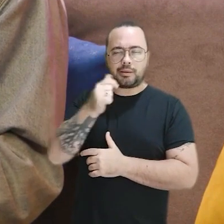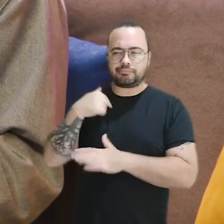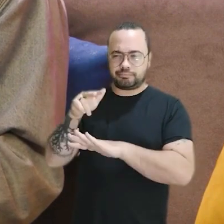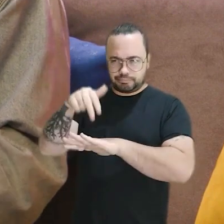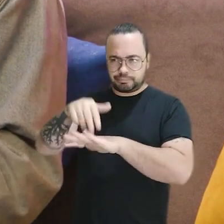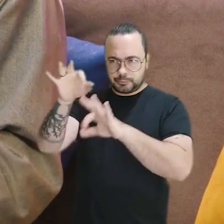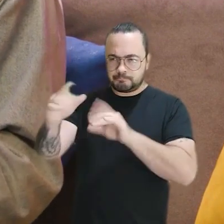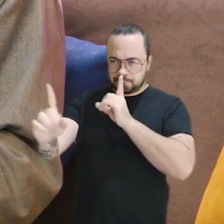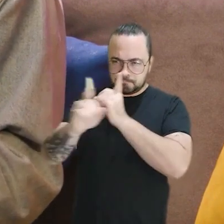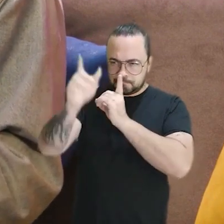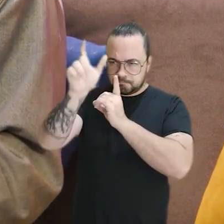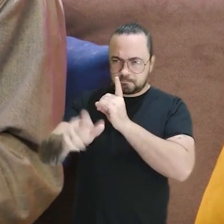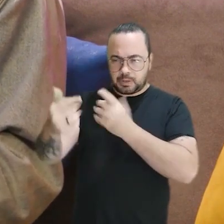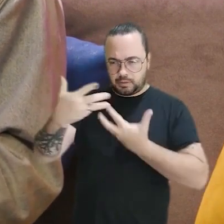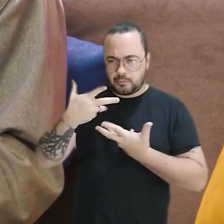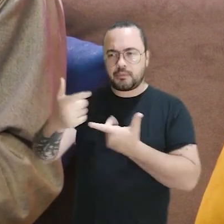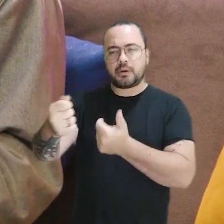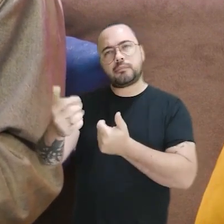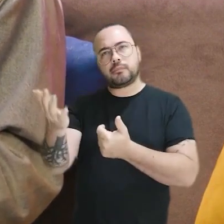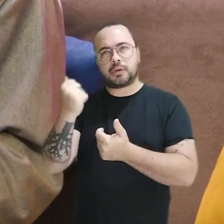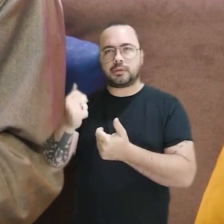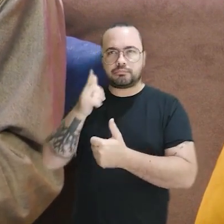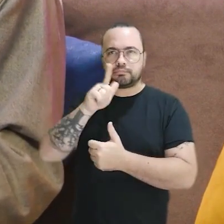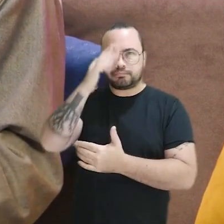vou encontrar o cara certo e o cara vai falar, "Então vamos que vai virar", sabe?